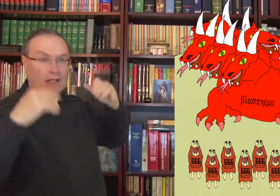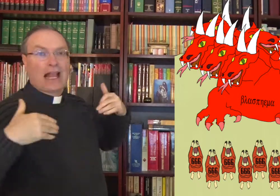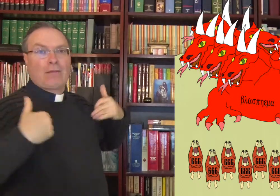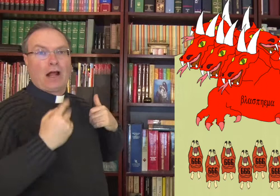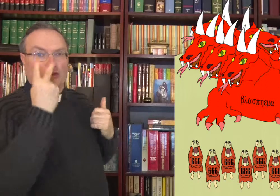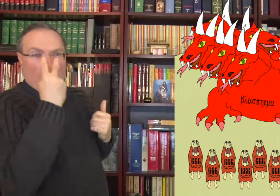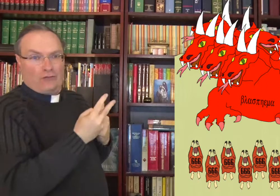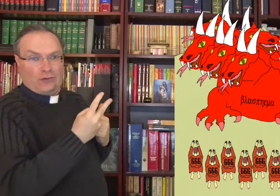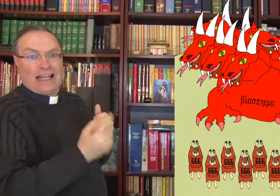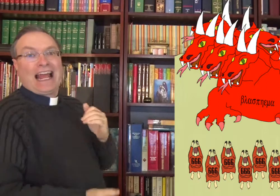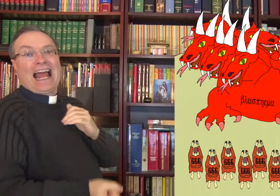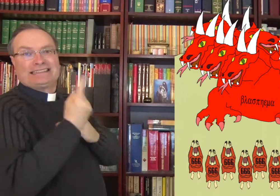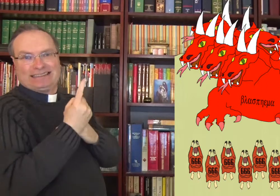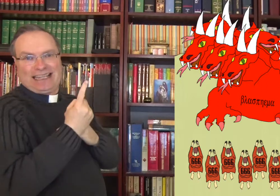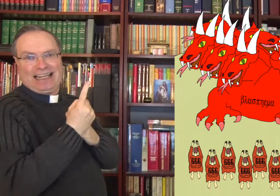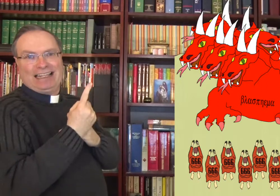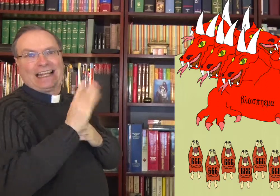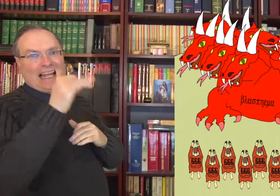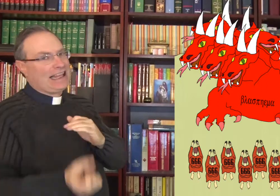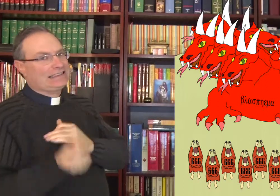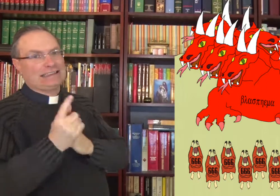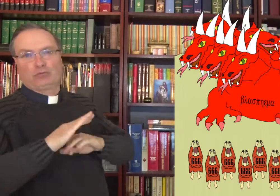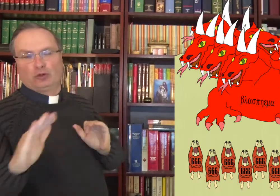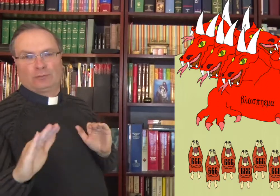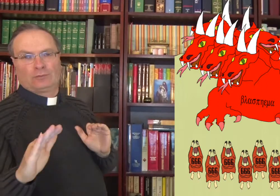La bête que tu as vue existait et elle n'existe plus.